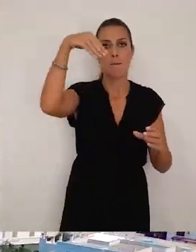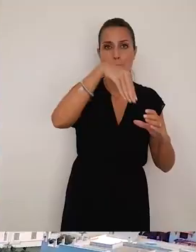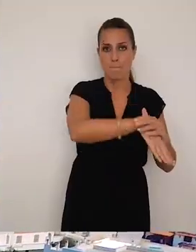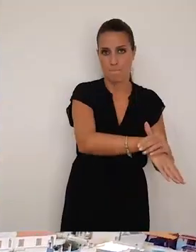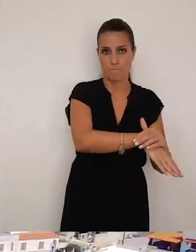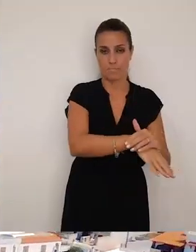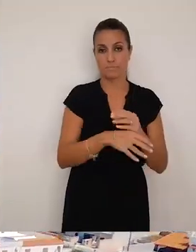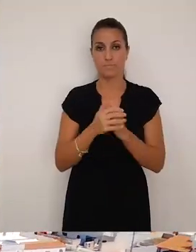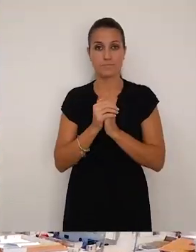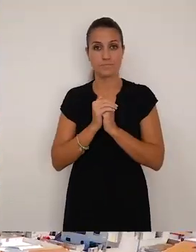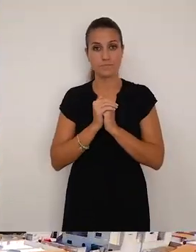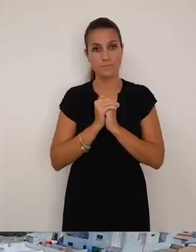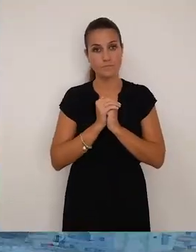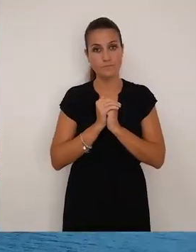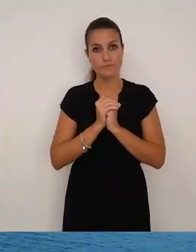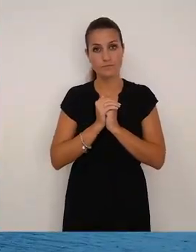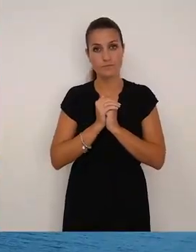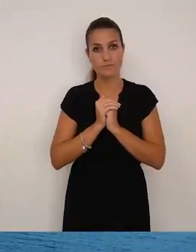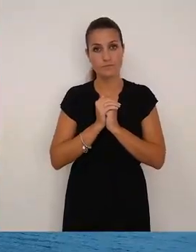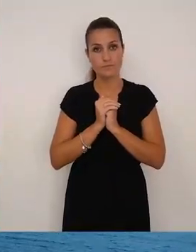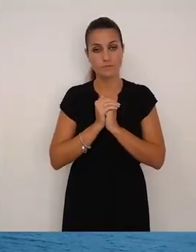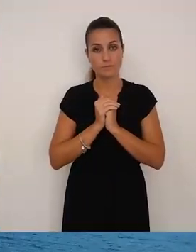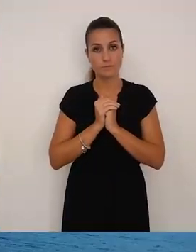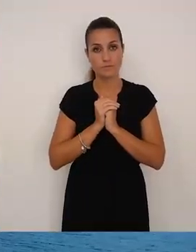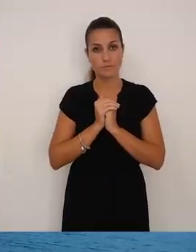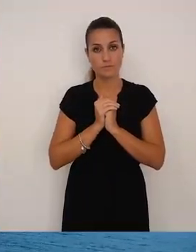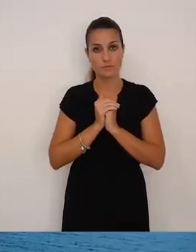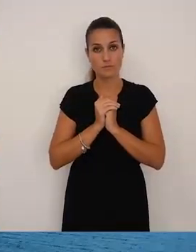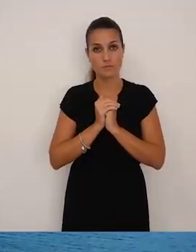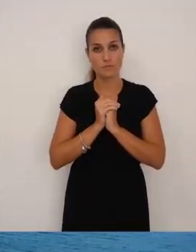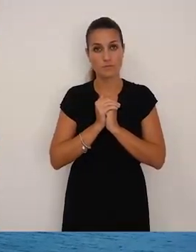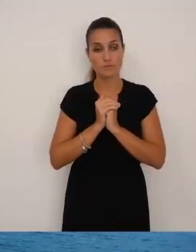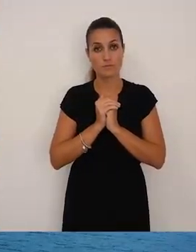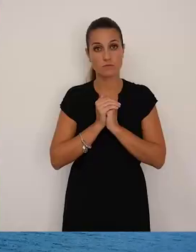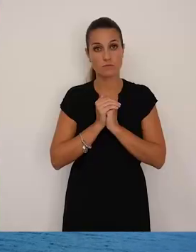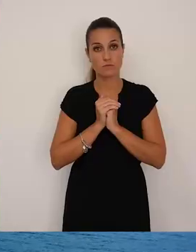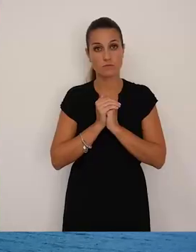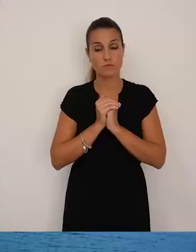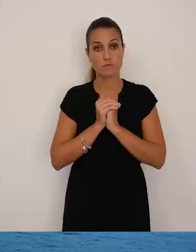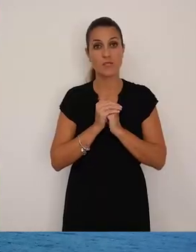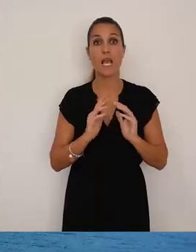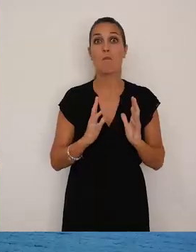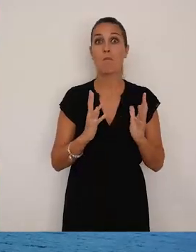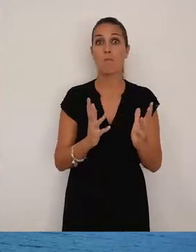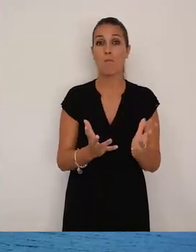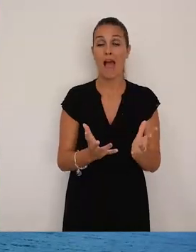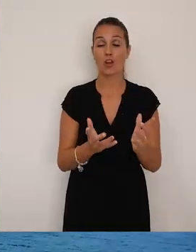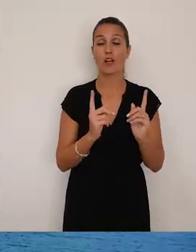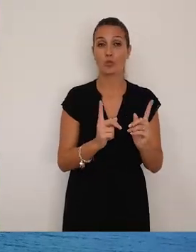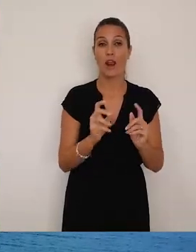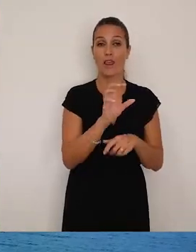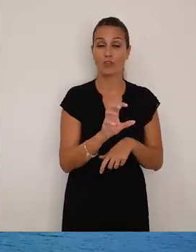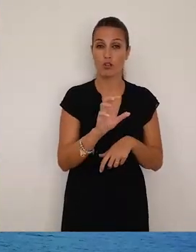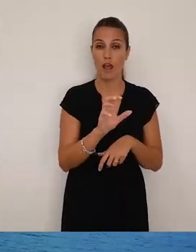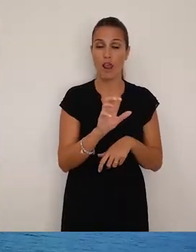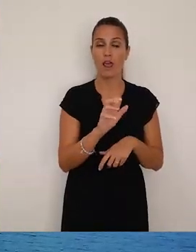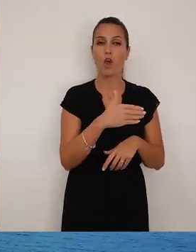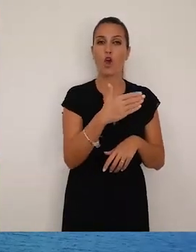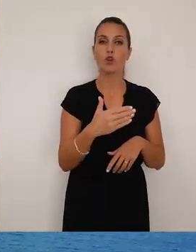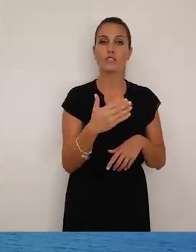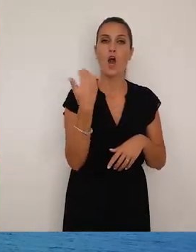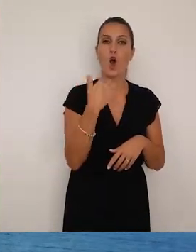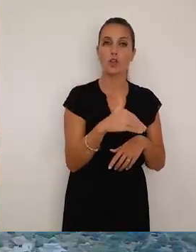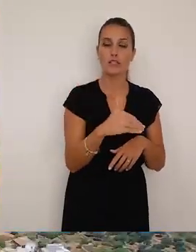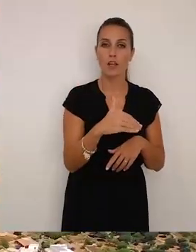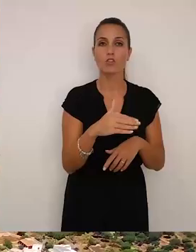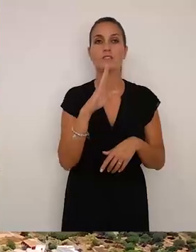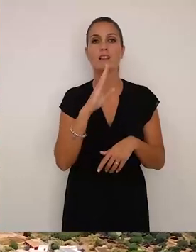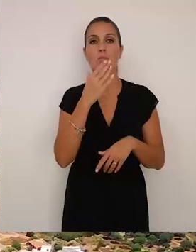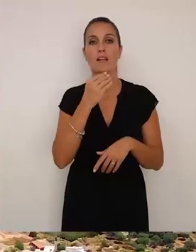Immerso all’interno del Parco Naturale Regionale Costa Otranto – S. Maria di Leuca e Bosco